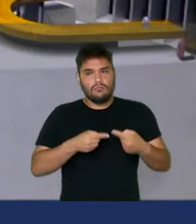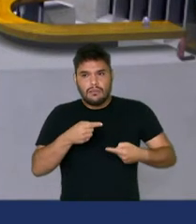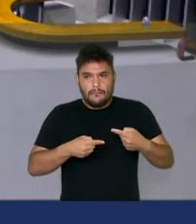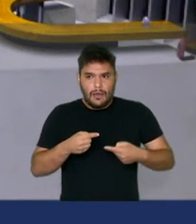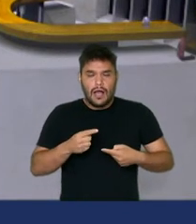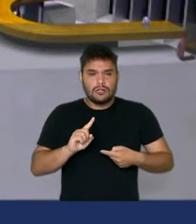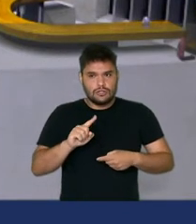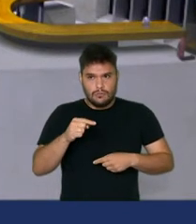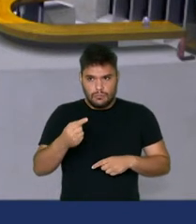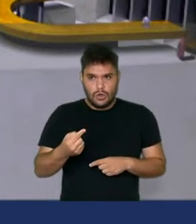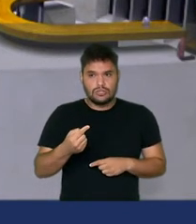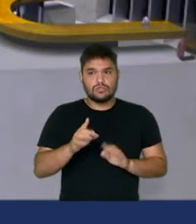AVANÇO E VOU FAZER UM BREVE DEBATE, UM MINUTO DO DESTAQUE,